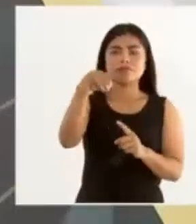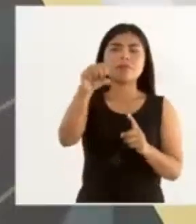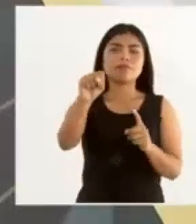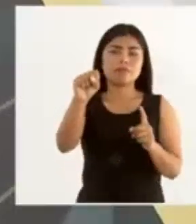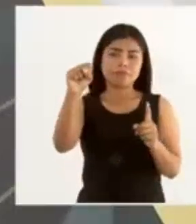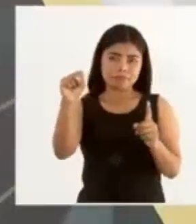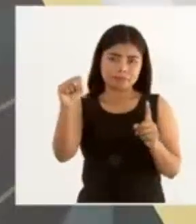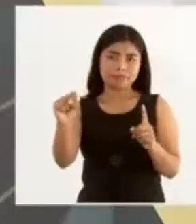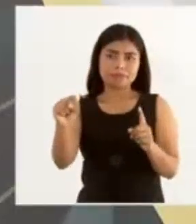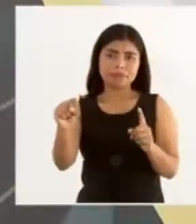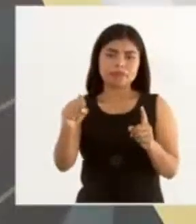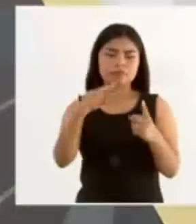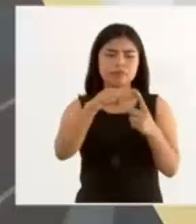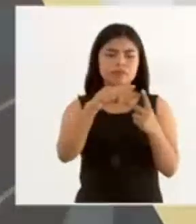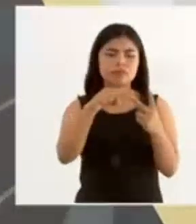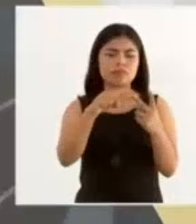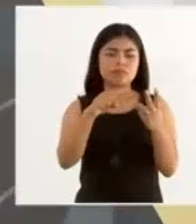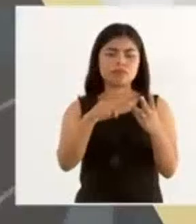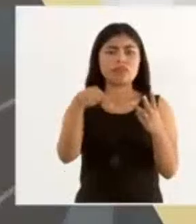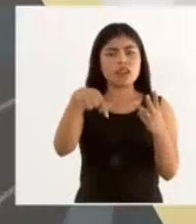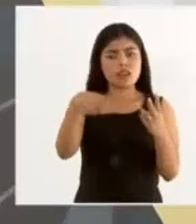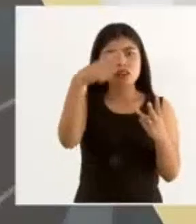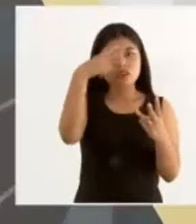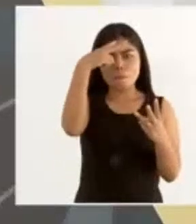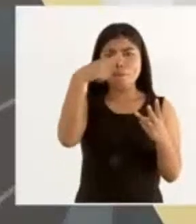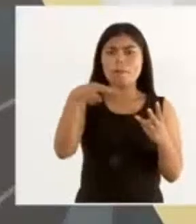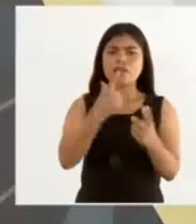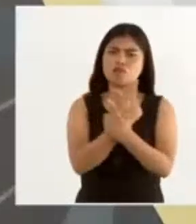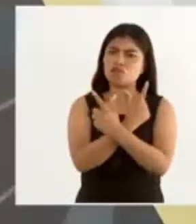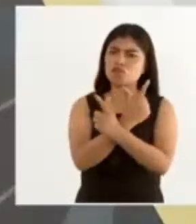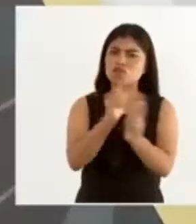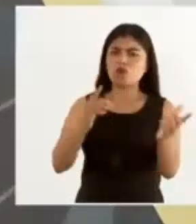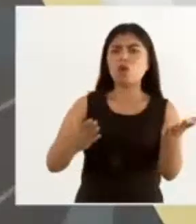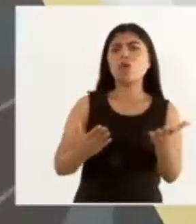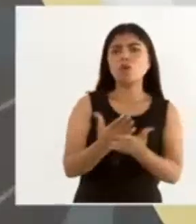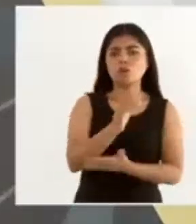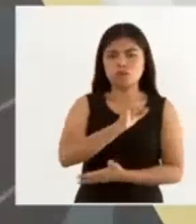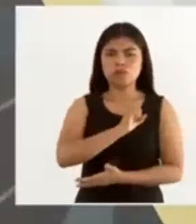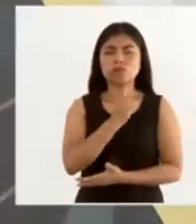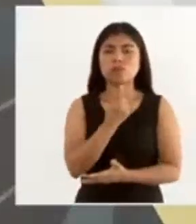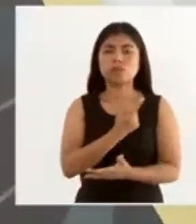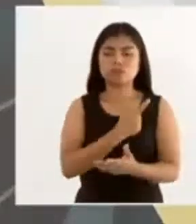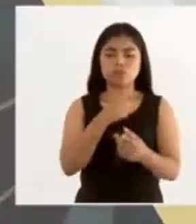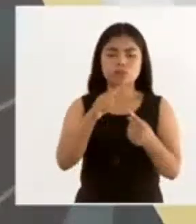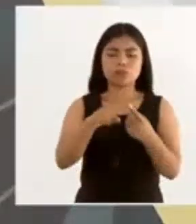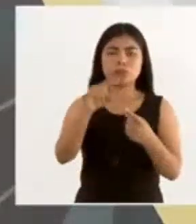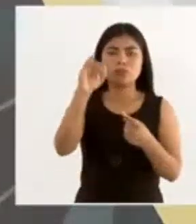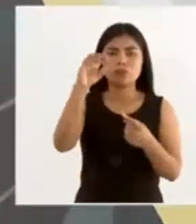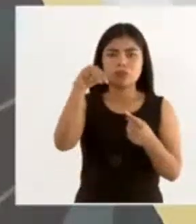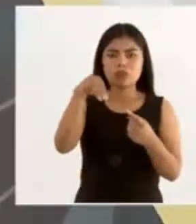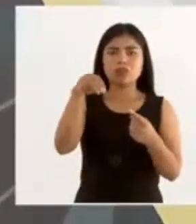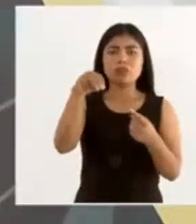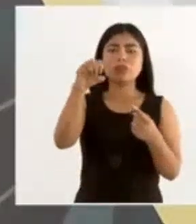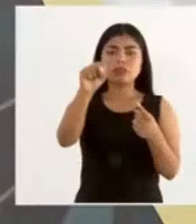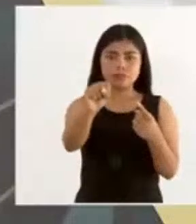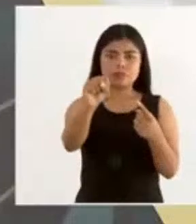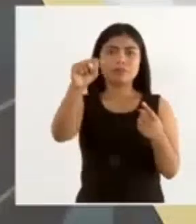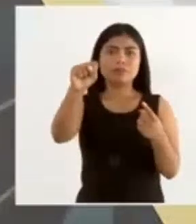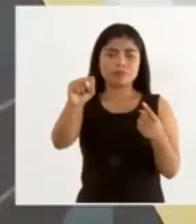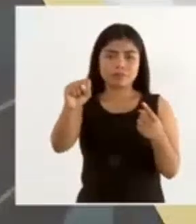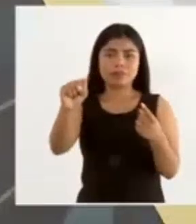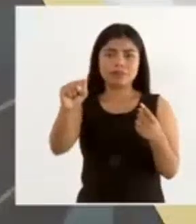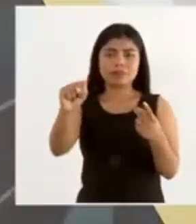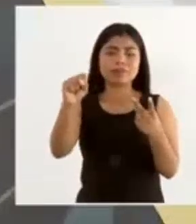de salud pública en el país. El IMS, el Instituto Mexicano del Seguro Social, para todos los que